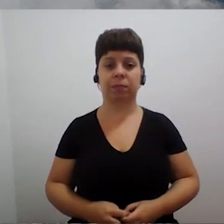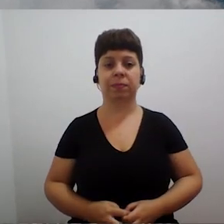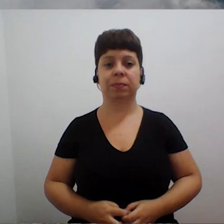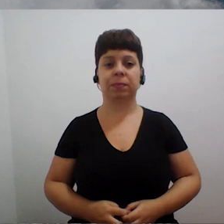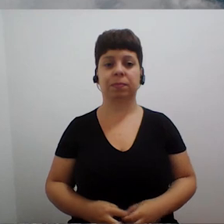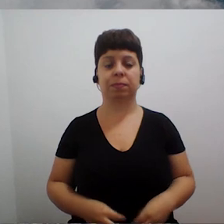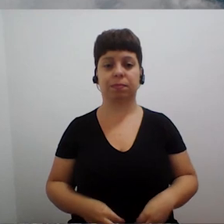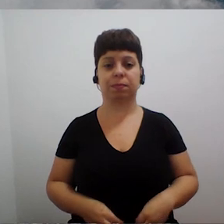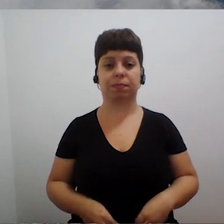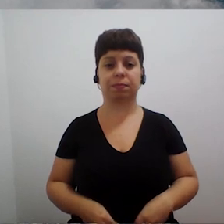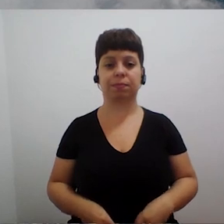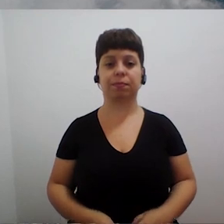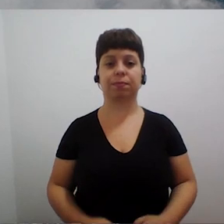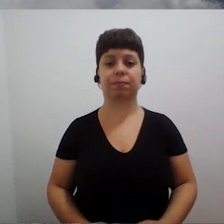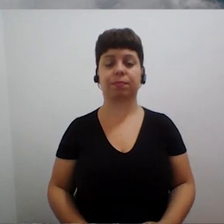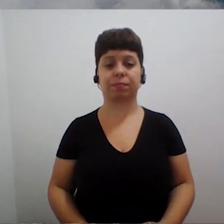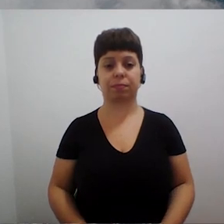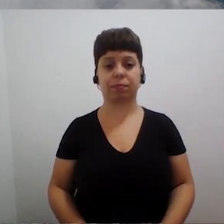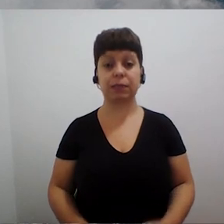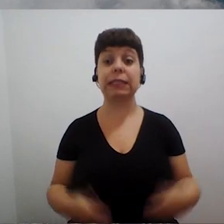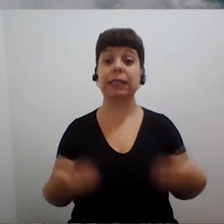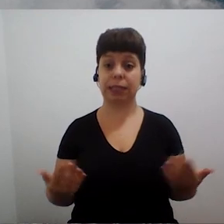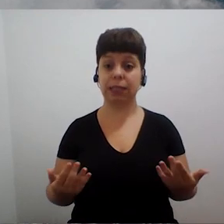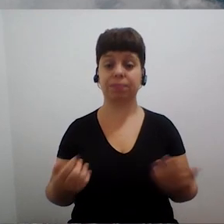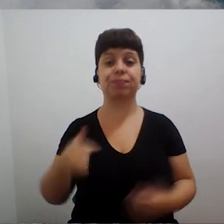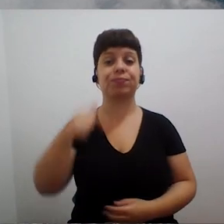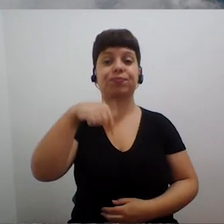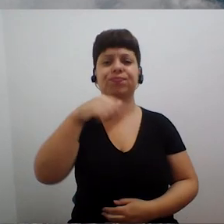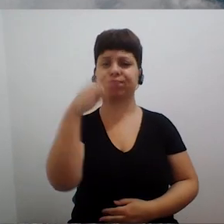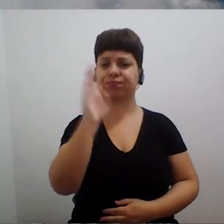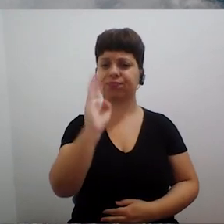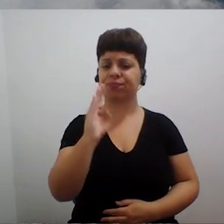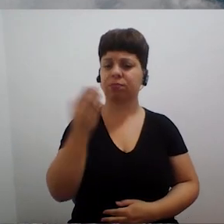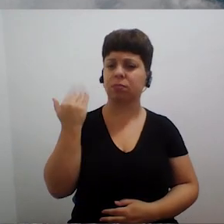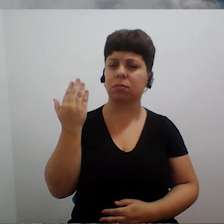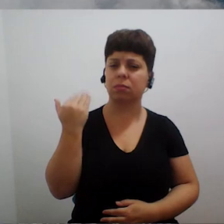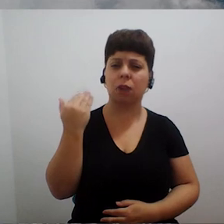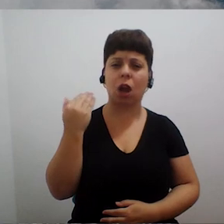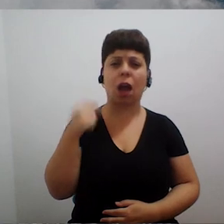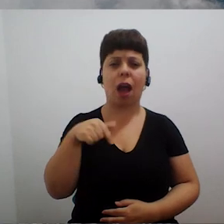E no Brasil, há pouco tempo, agora em Julho desse ano de 2021,